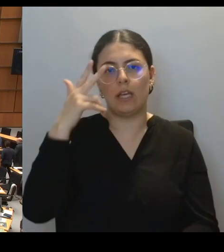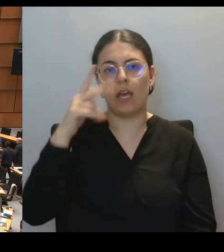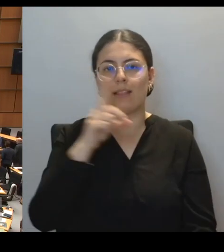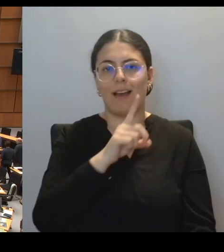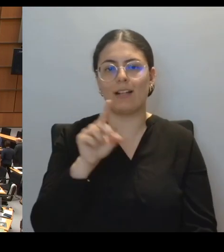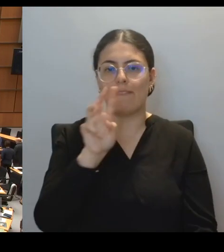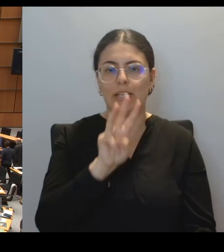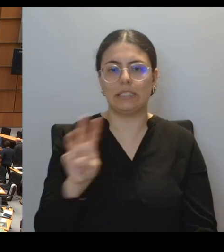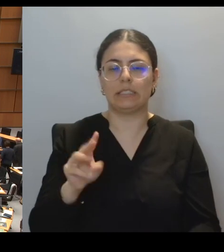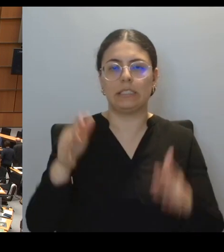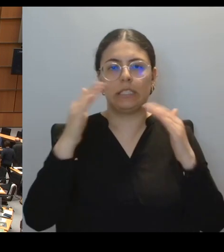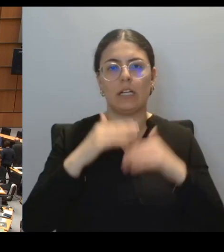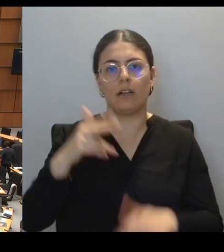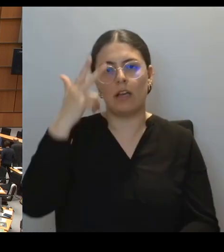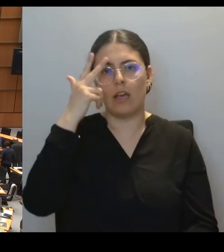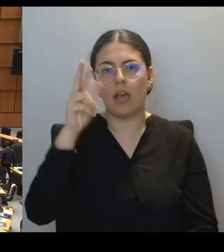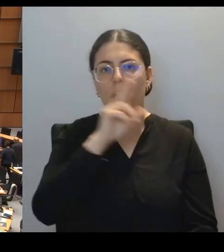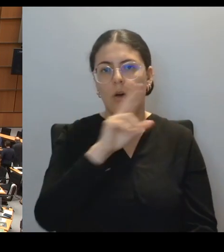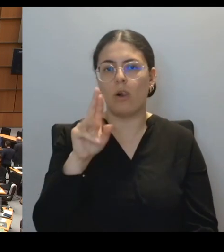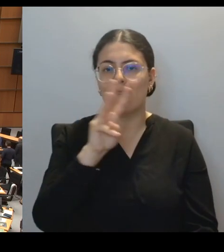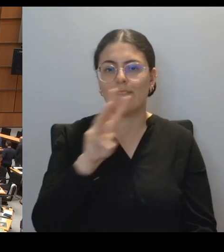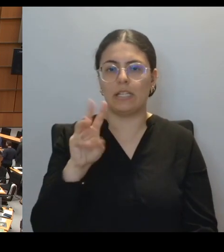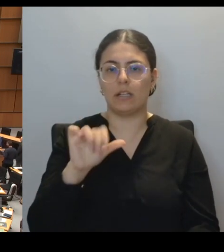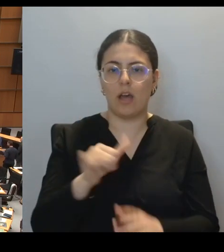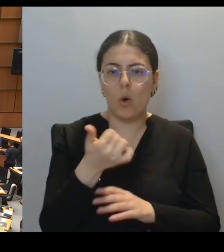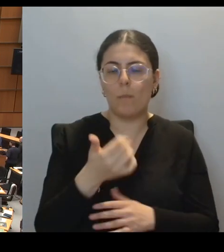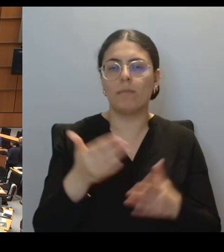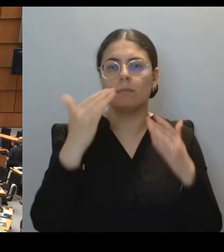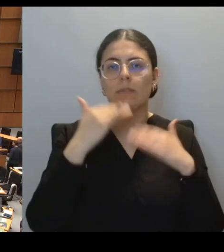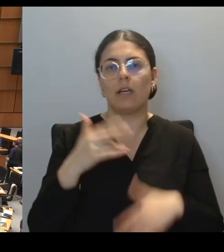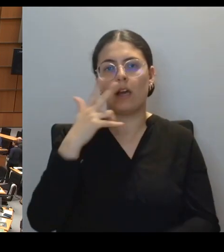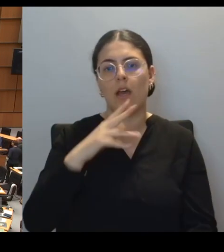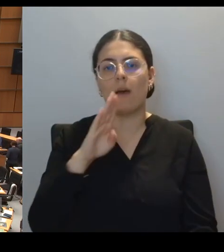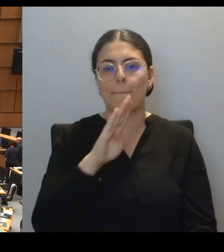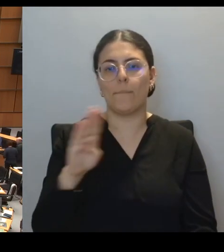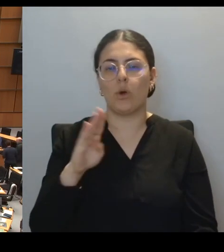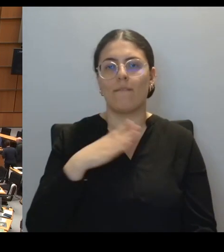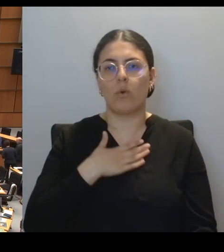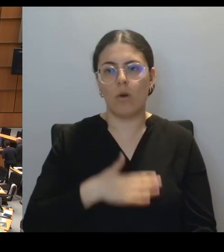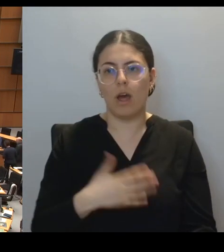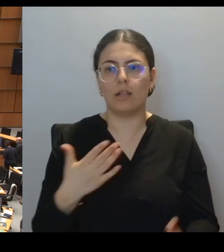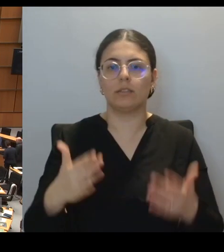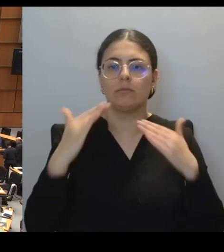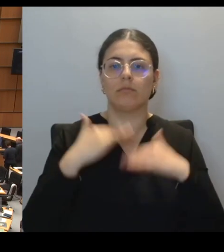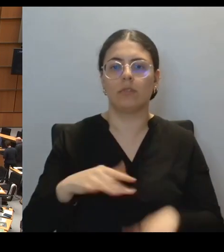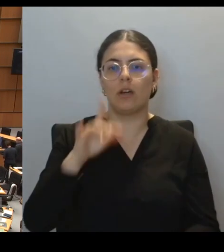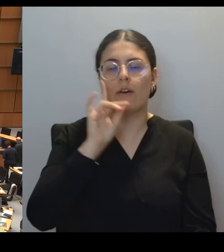Herr Björn Wöhlert, Frau Tonka. Wojahn Herr Karsten Woldeit.